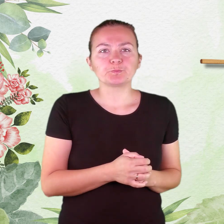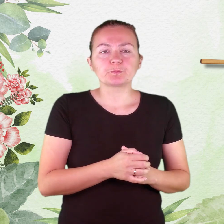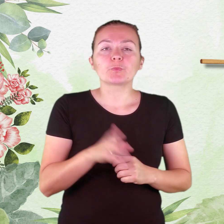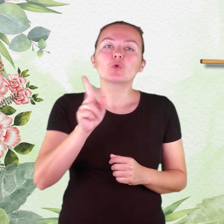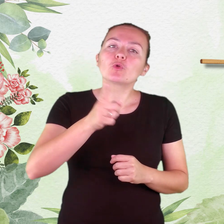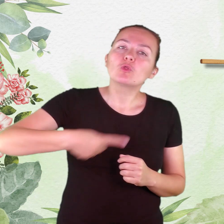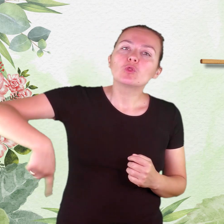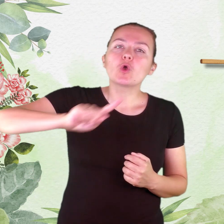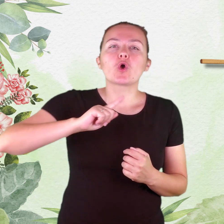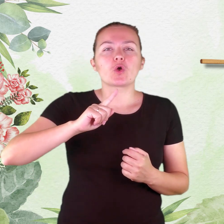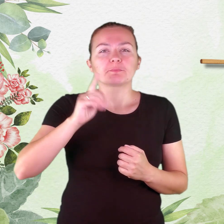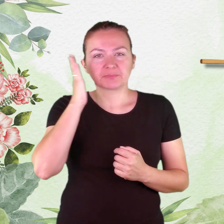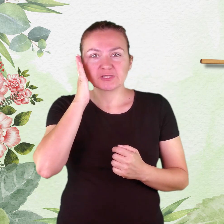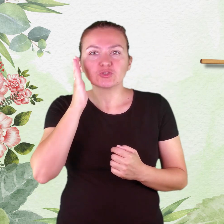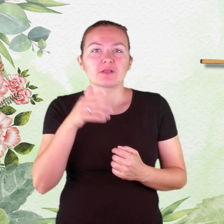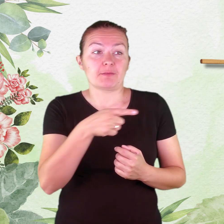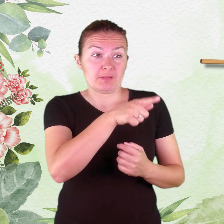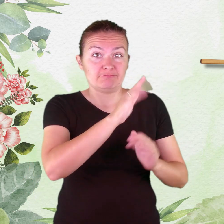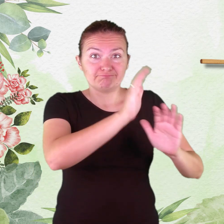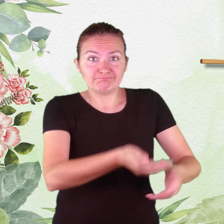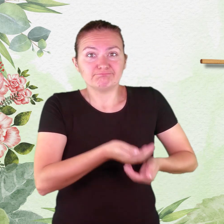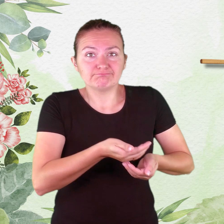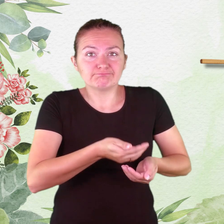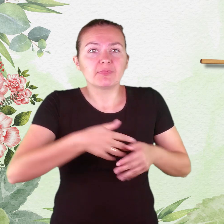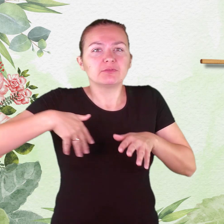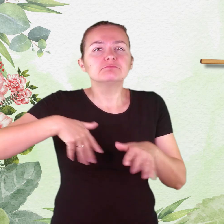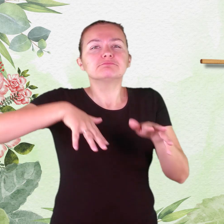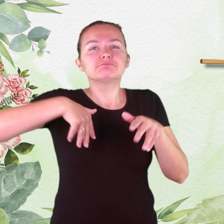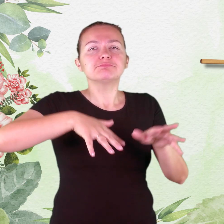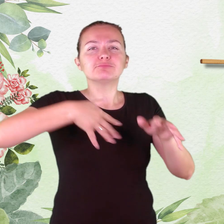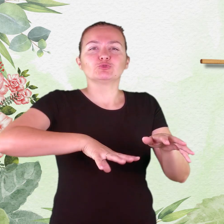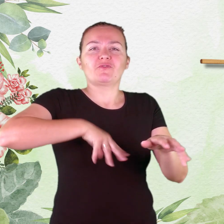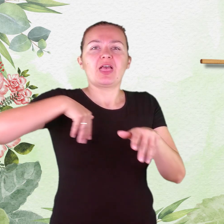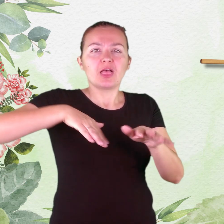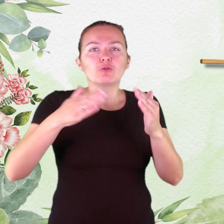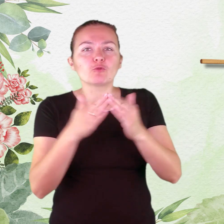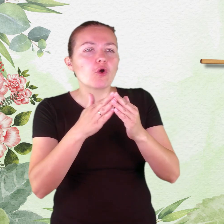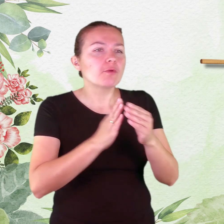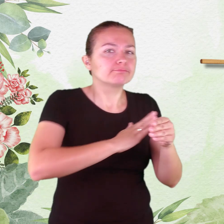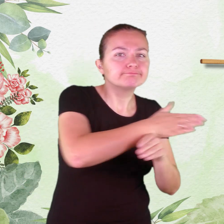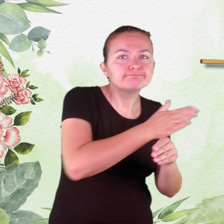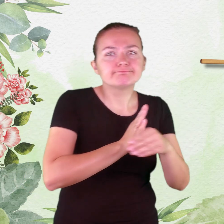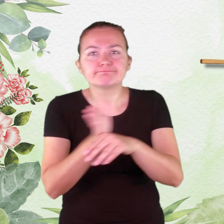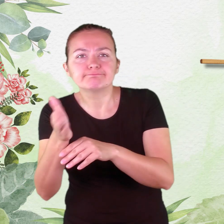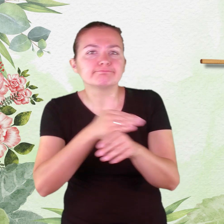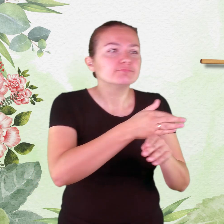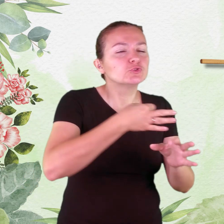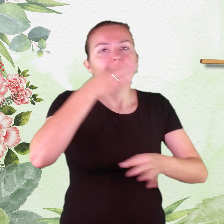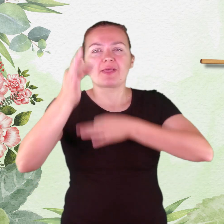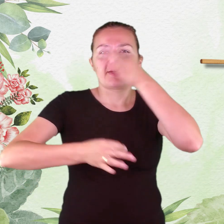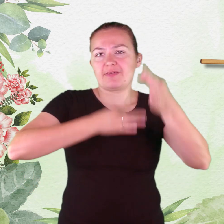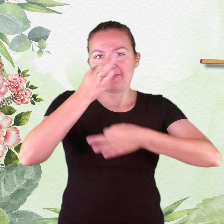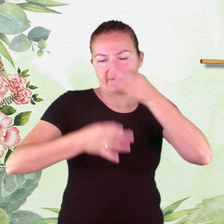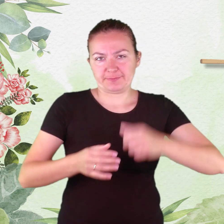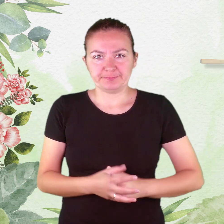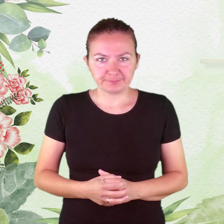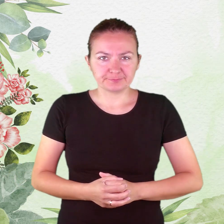Mieszkańcy nieśli Marzannę w uroczystym orszaku, odwiedzając domy w wiosce i śpiewając pieśni.